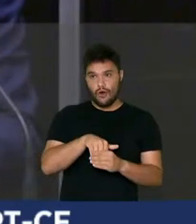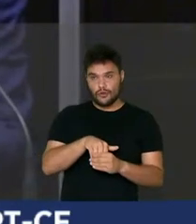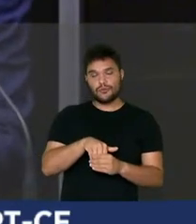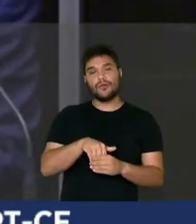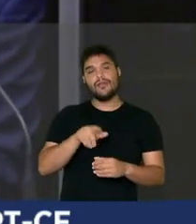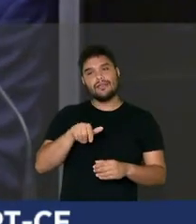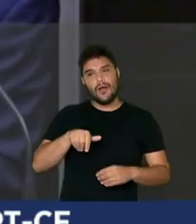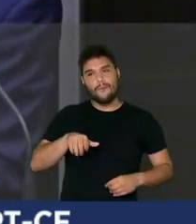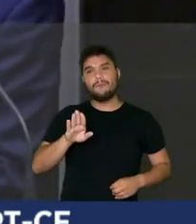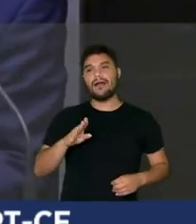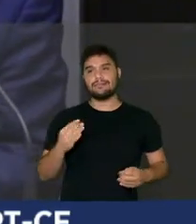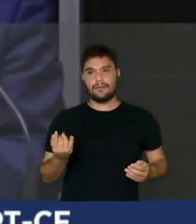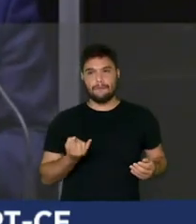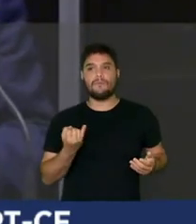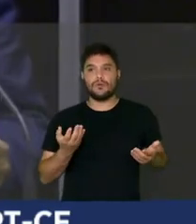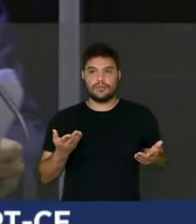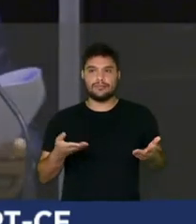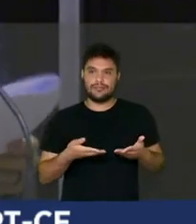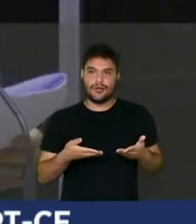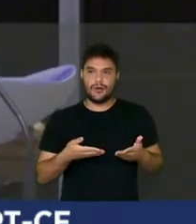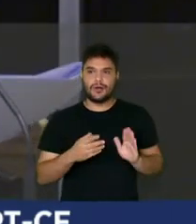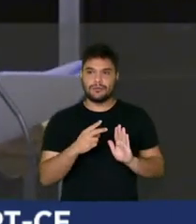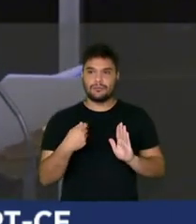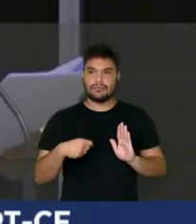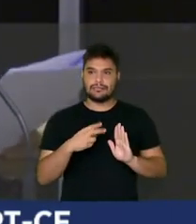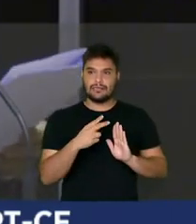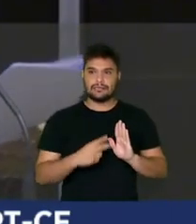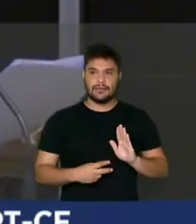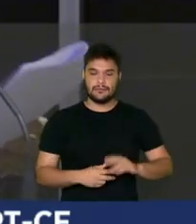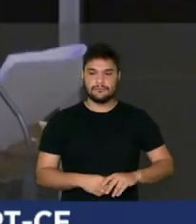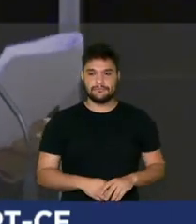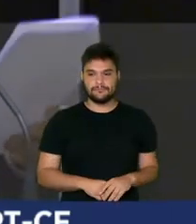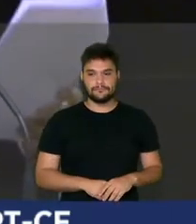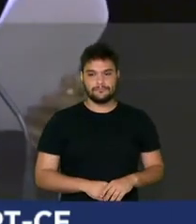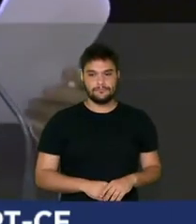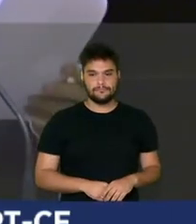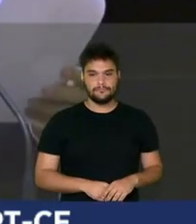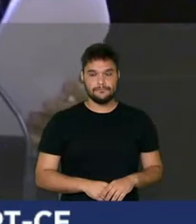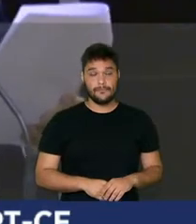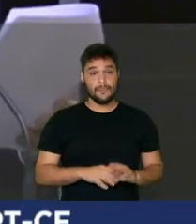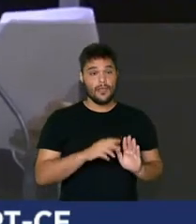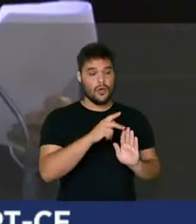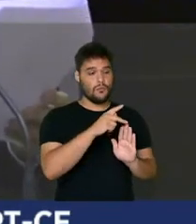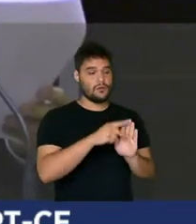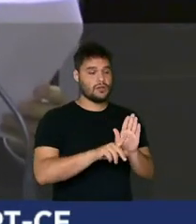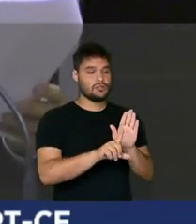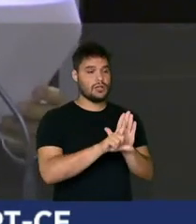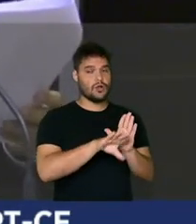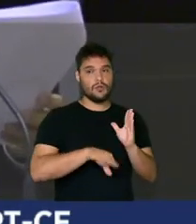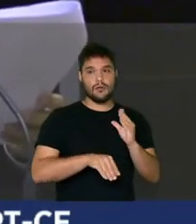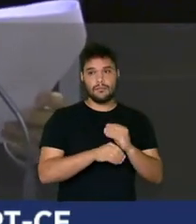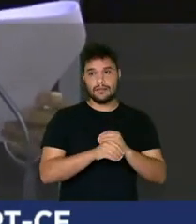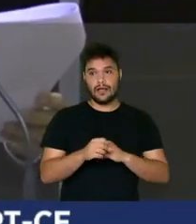DA CULTURA, PARA O VOTO PORQUE É MAIS IMPORTANTE QUE NECESSARIAMENTE PRECISA SER LIDO, FEITO ESSAS CONSIDERAÇÕES. O PROJETO DE